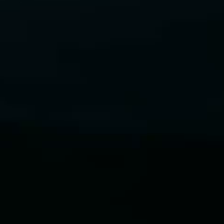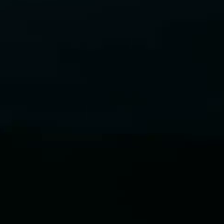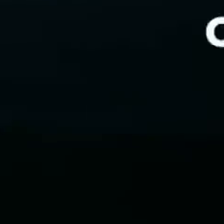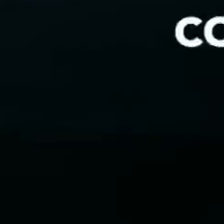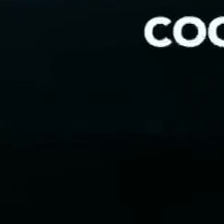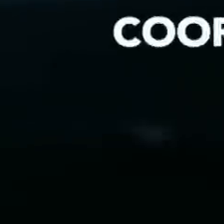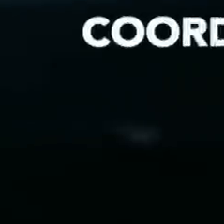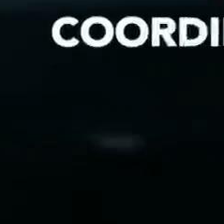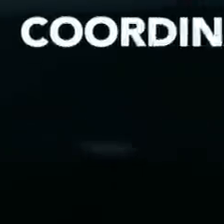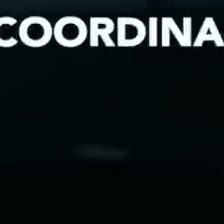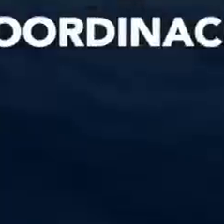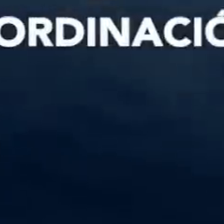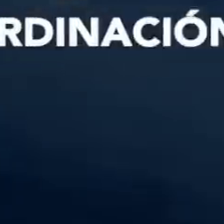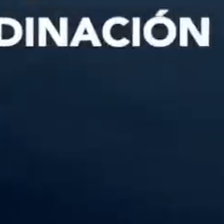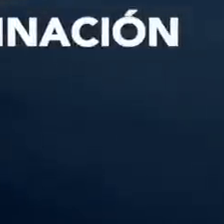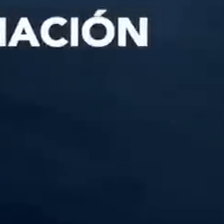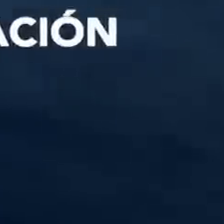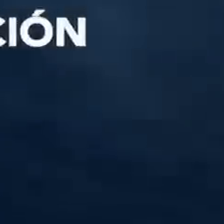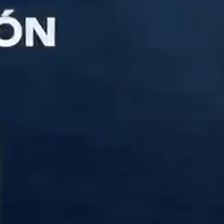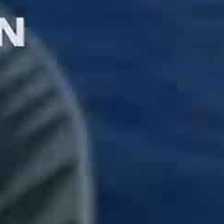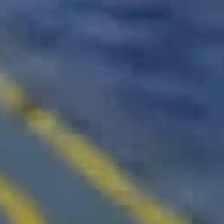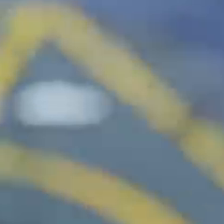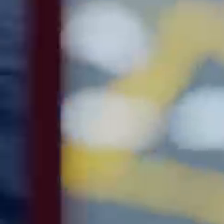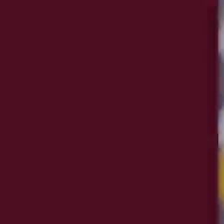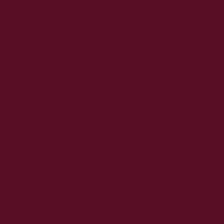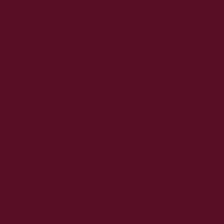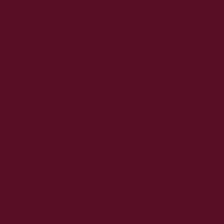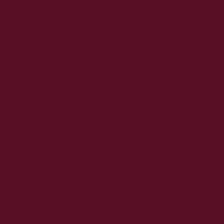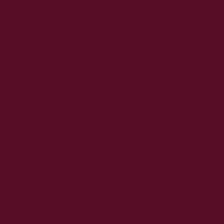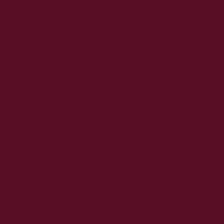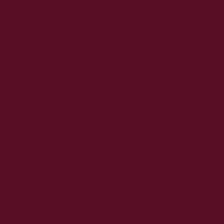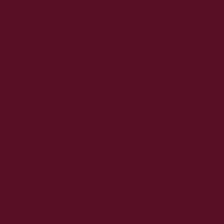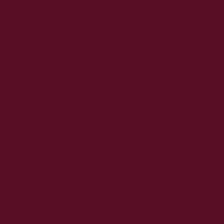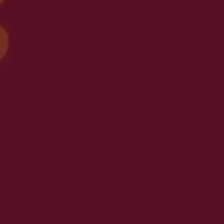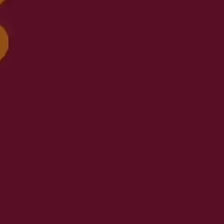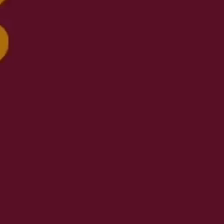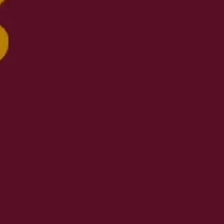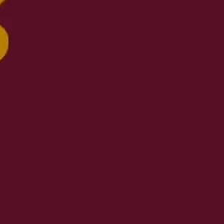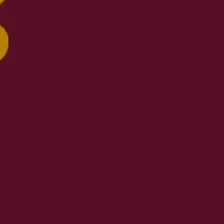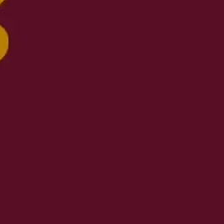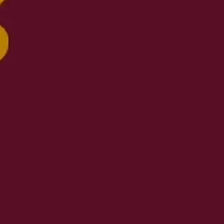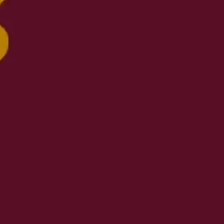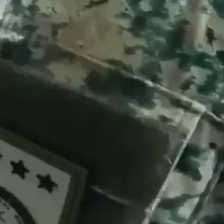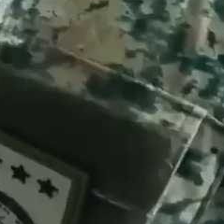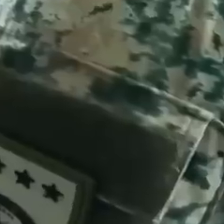criminales a través de los cuatro ejes de esta estrategia atención a las causas la construcción